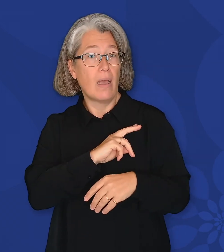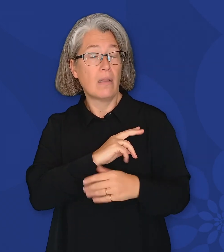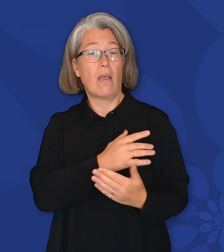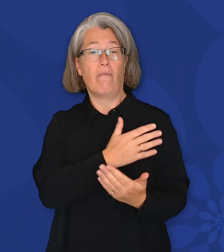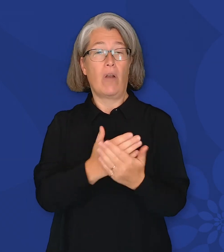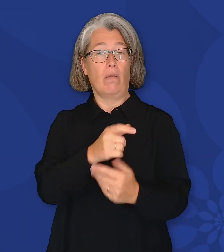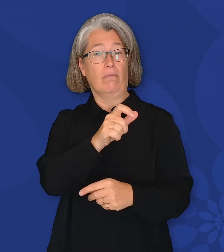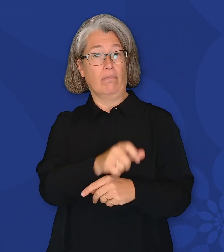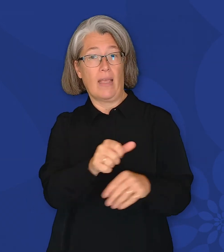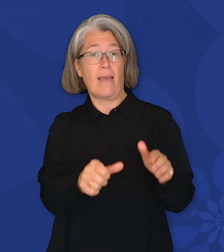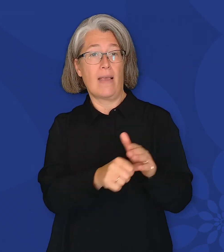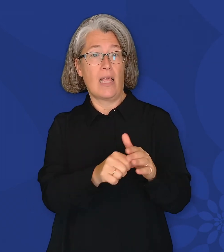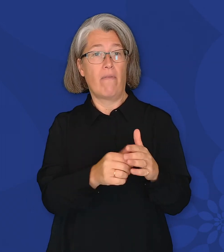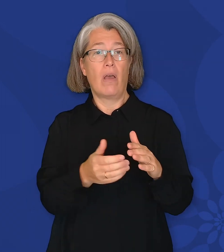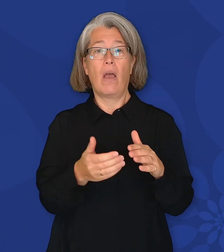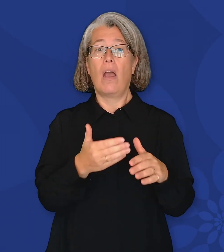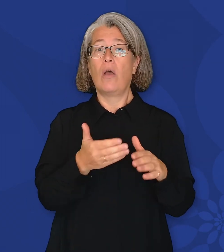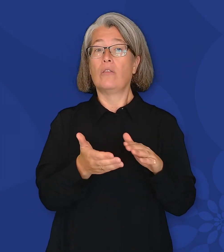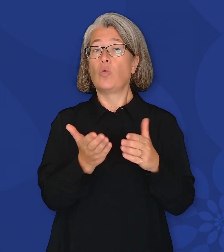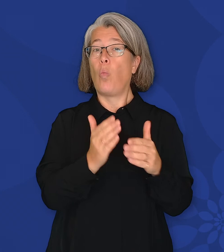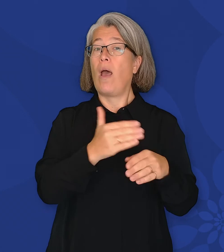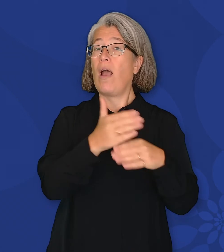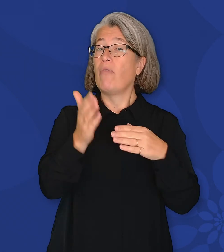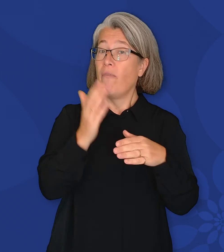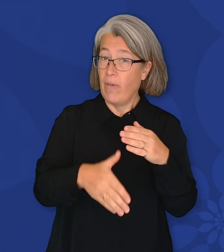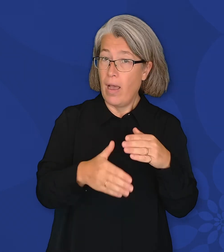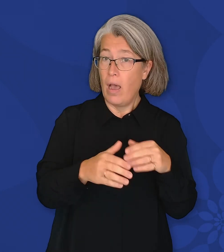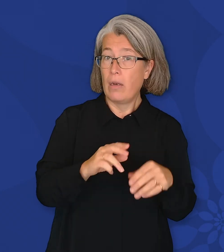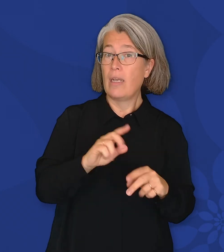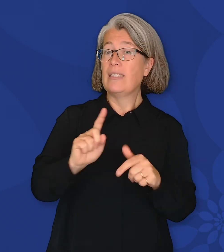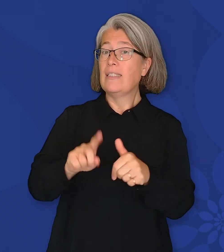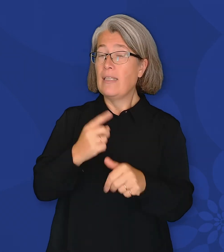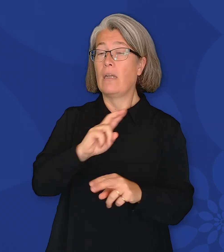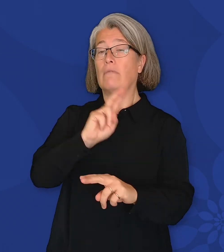läroplikten tills den läropliktiga inleder sina studier i utbildning efter -